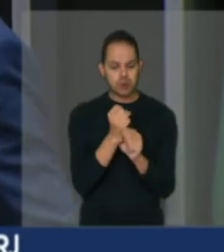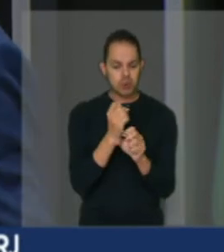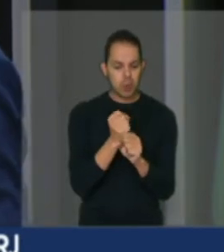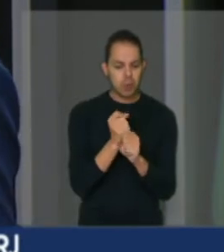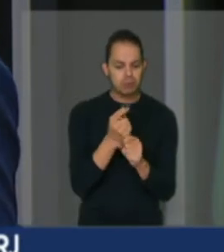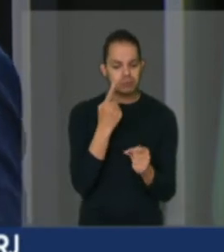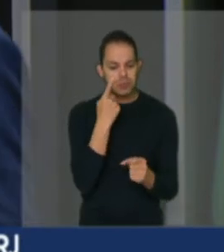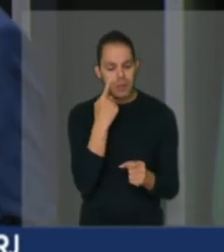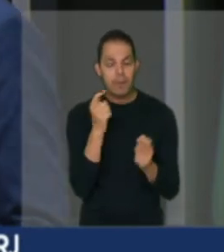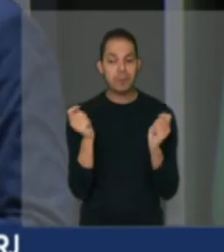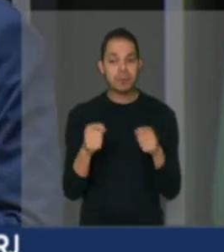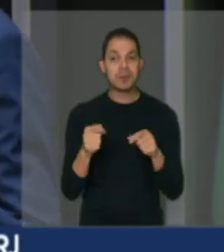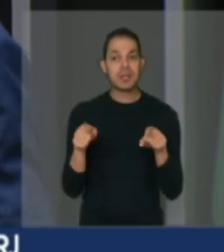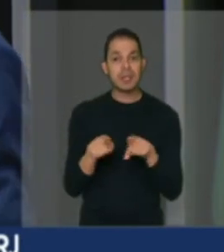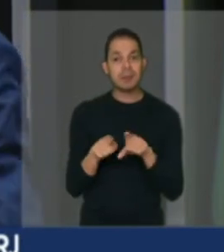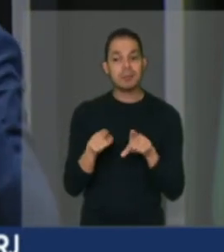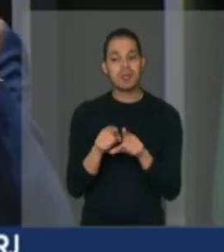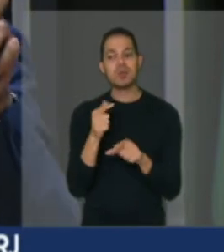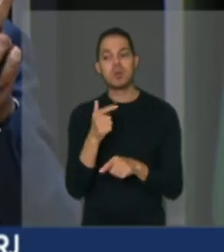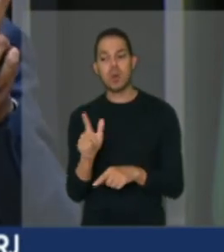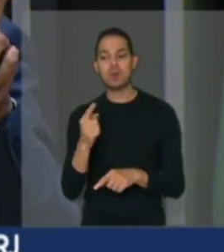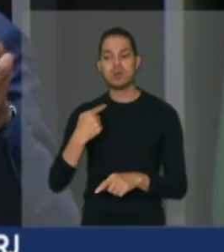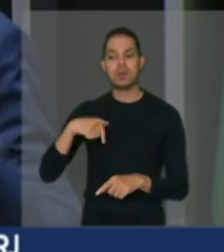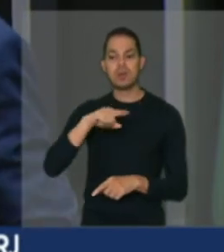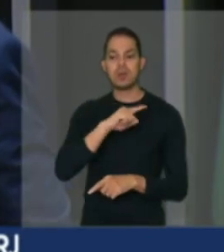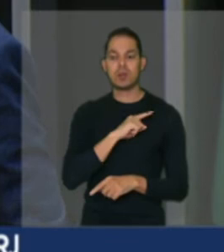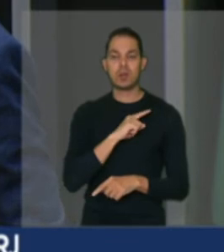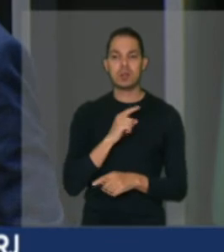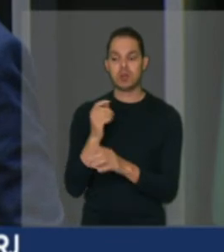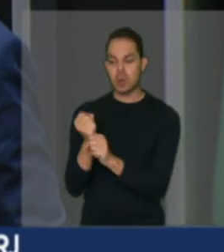MAIS ALÉM, NÓS NÃO PODEMOS TER DUAS CONTAGENS, ELETRÔNICA E DO VOTO IMPRESSO, SÓ TEM QUE HAVER A